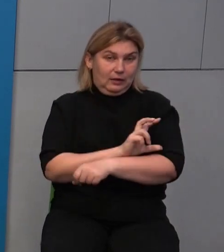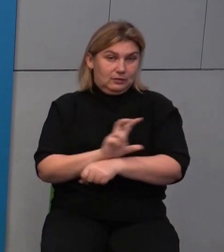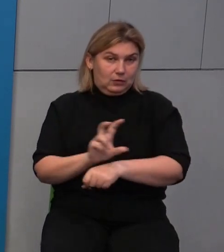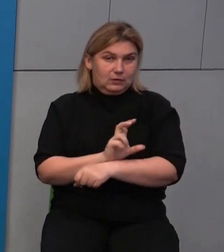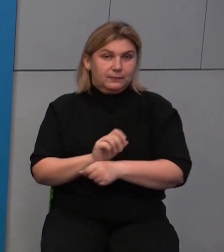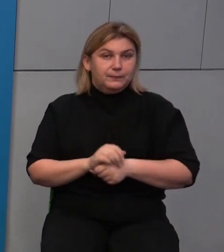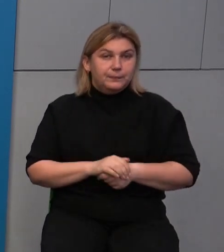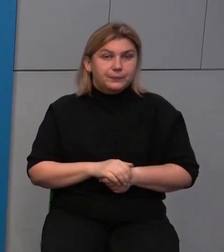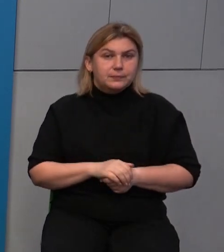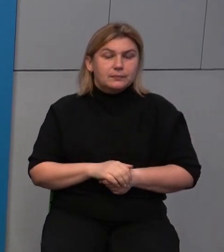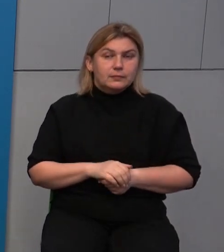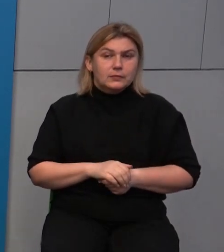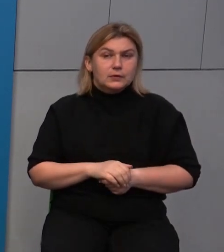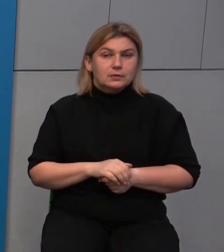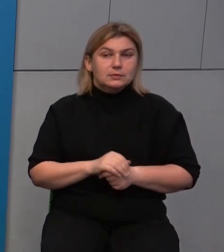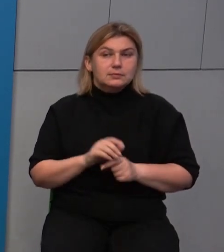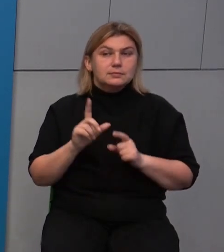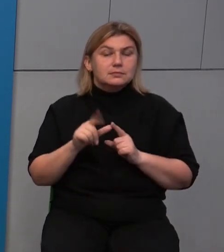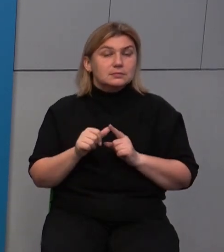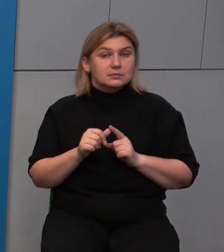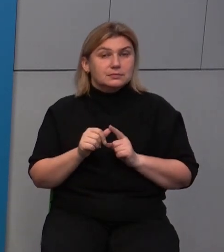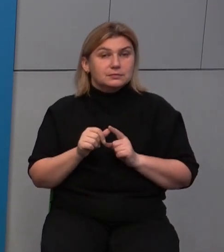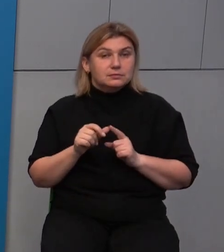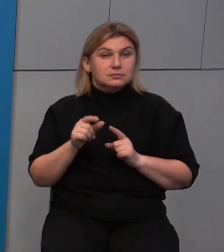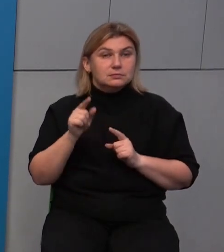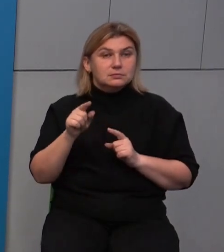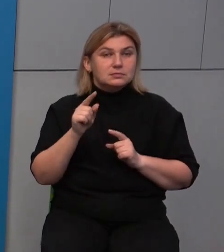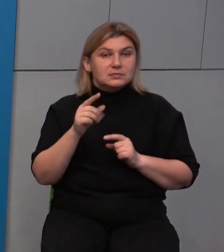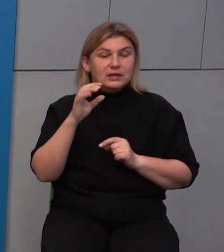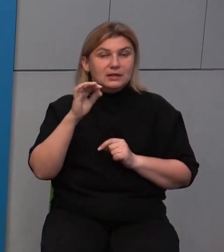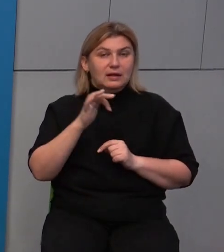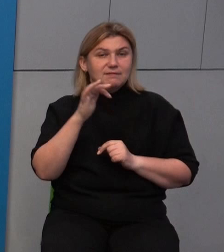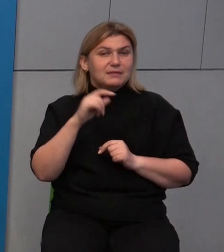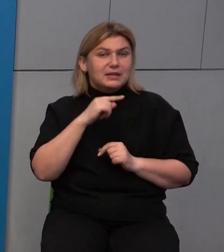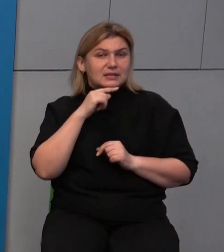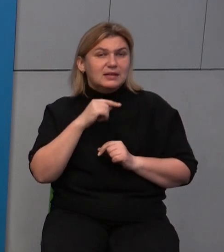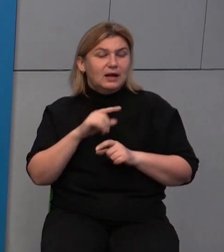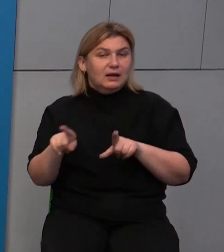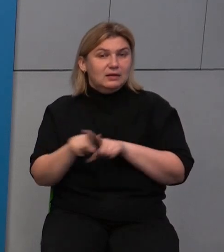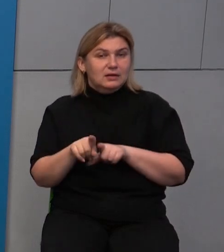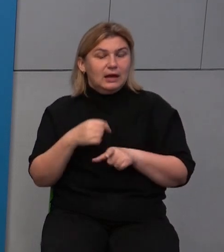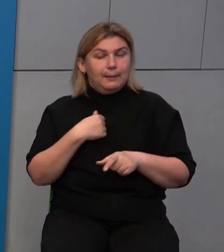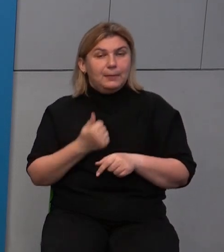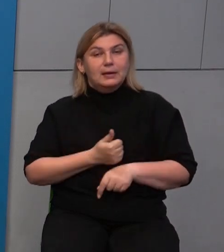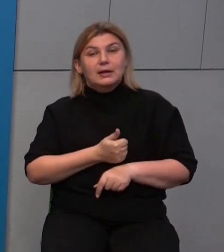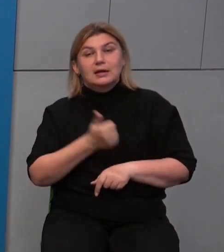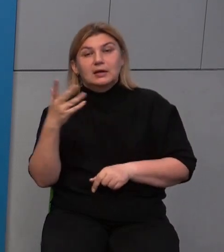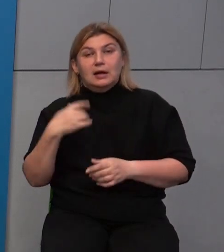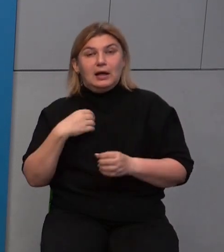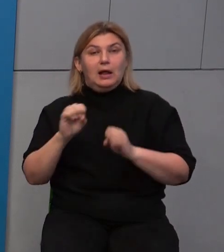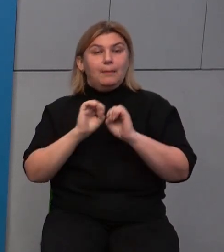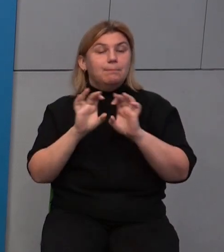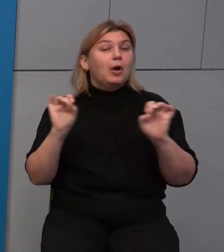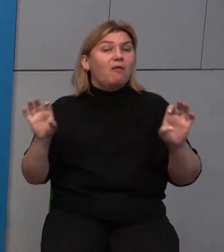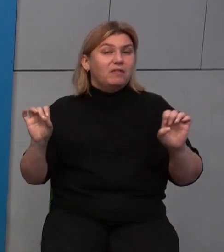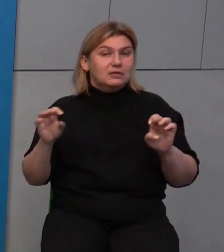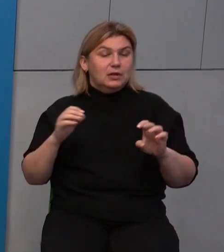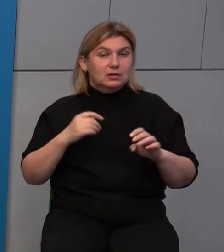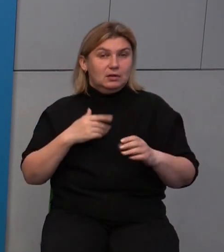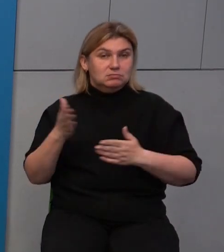No ale właśnie ta fikcja spekulatywna jest niezwykle inspirująca. Ja mam takich kilku profesorów z różnych części świata,